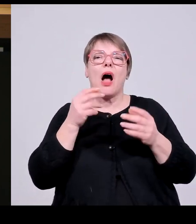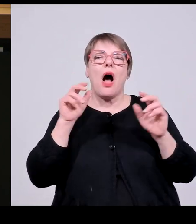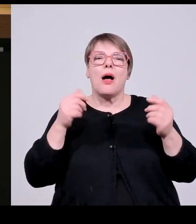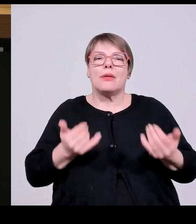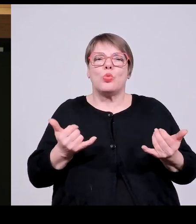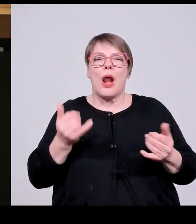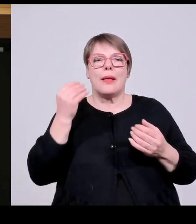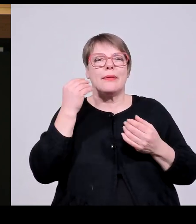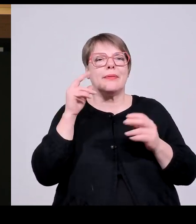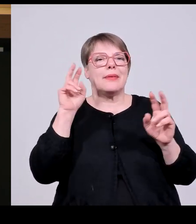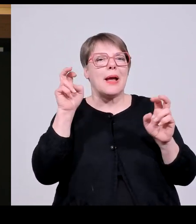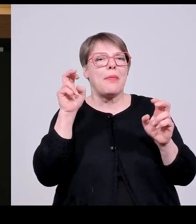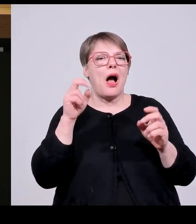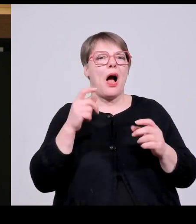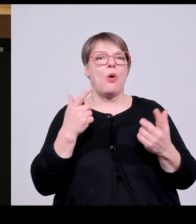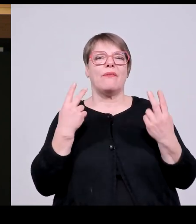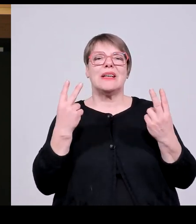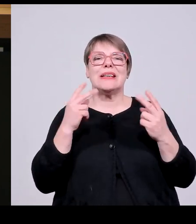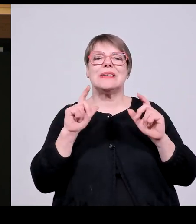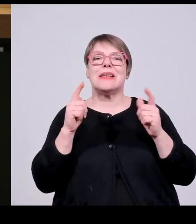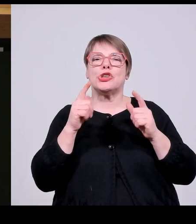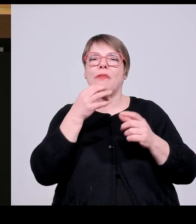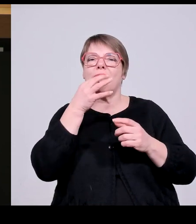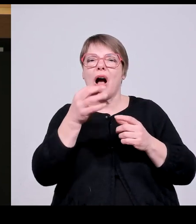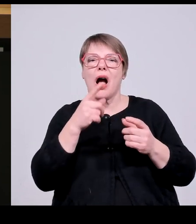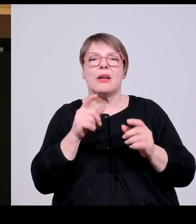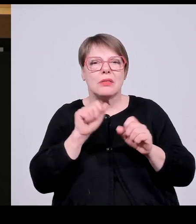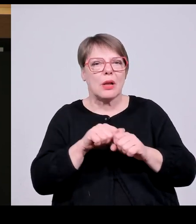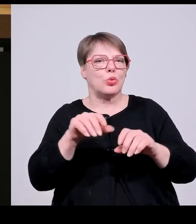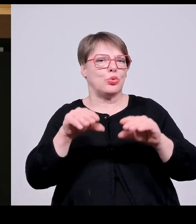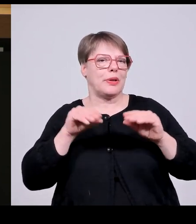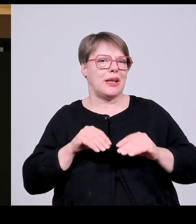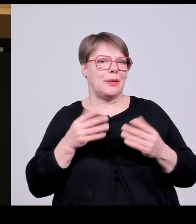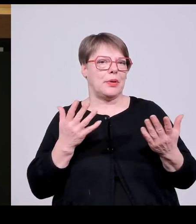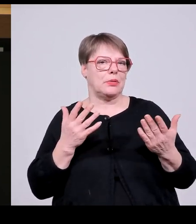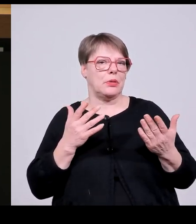des Wohlfühlens, und Sie können wichtige Anker Funktion in einem sozialen Kitt sein.